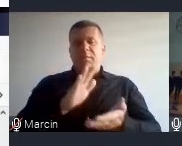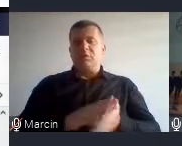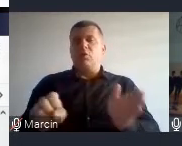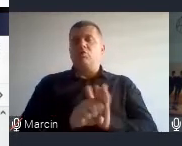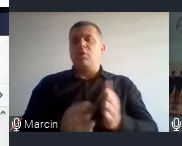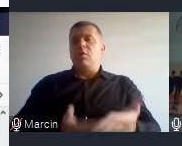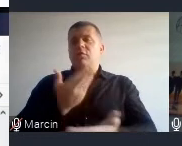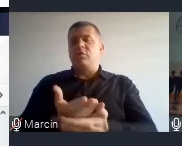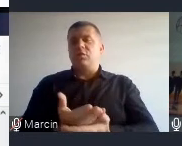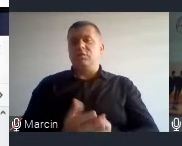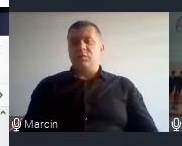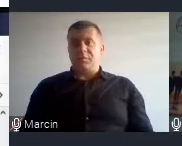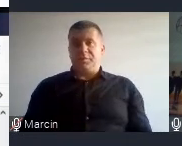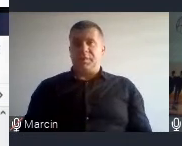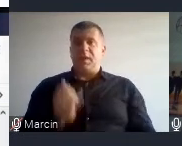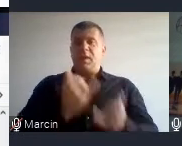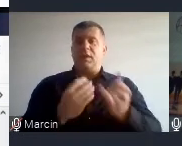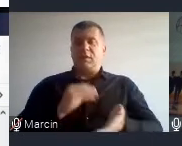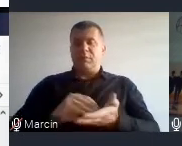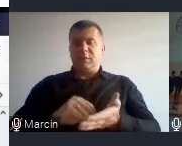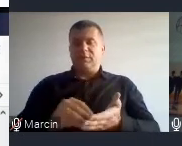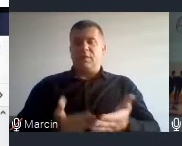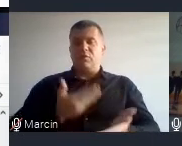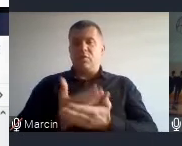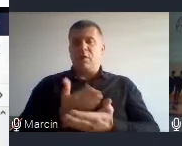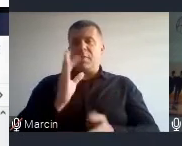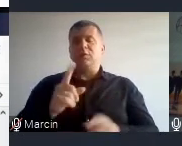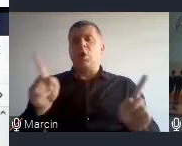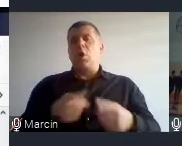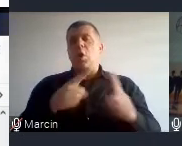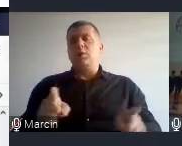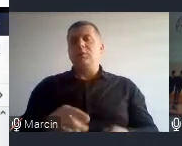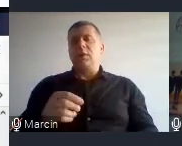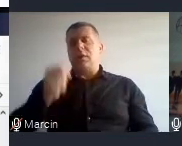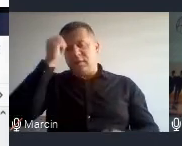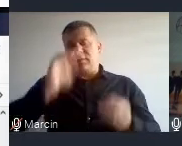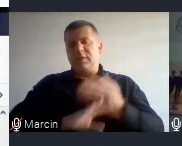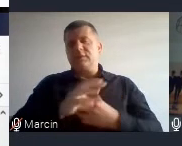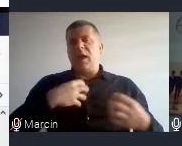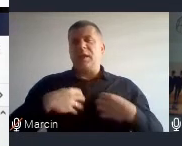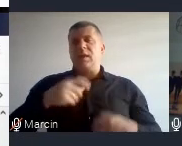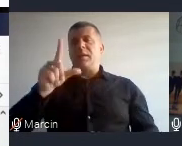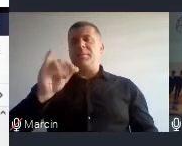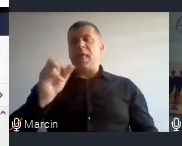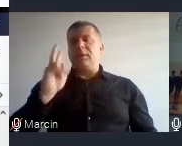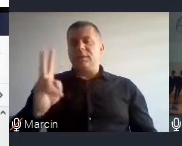krótko mówiąc, jeśli wpisalibyście państwo, że będzie koncert i wystąpi Piasek to nie może przyjechać Kayah.